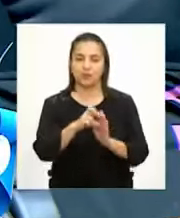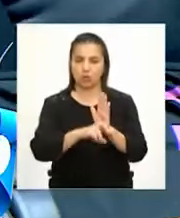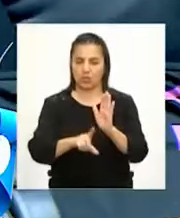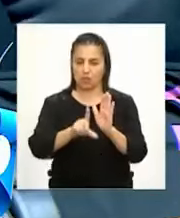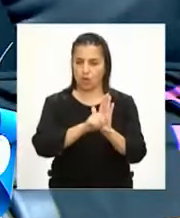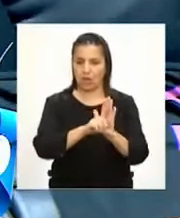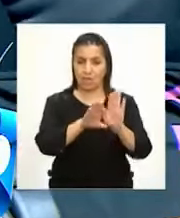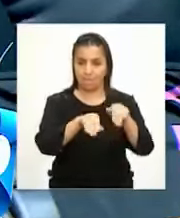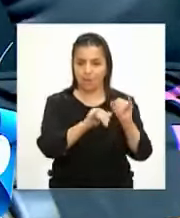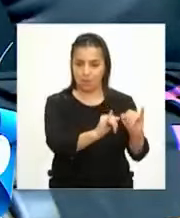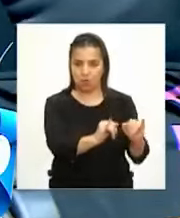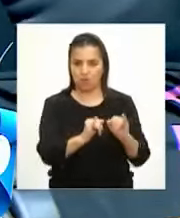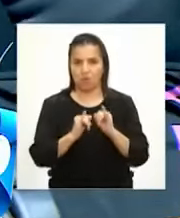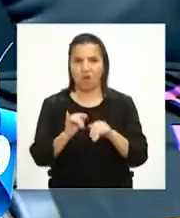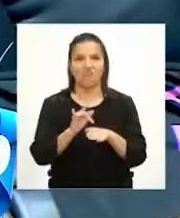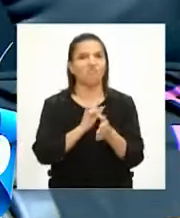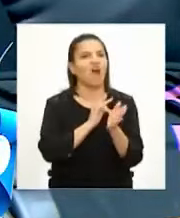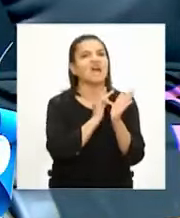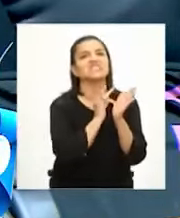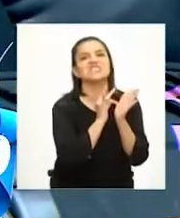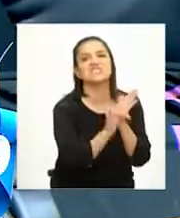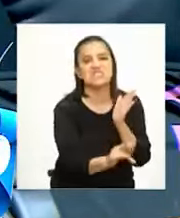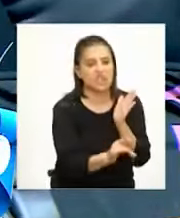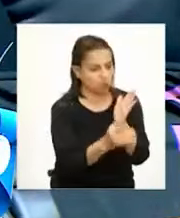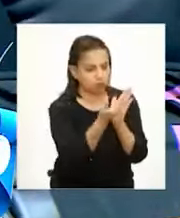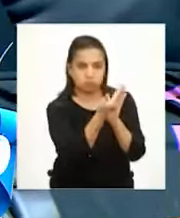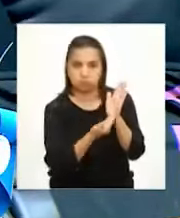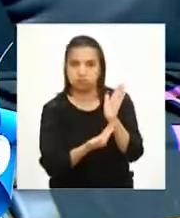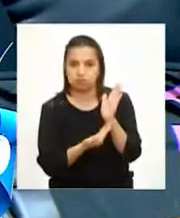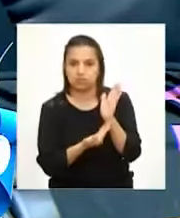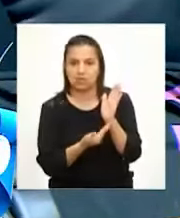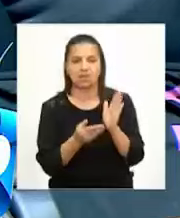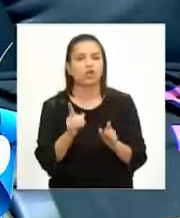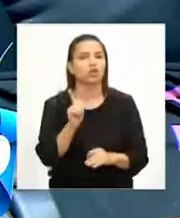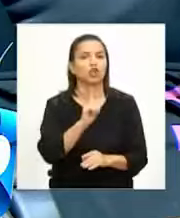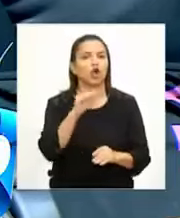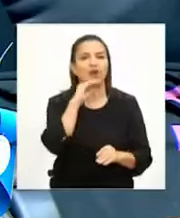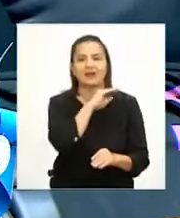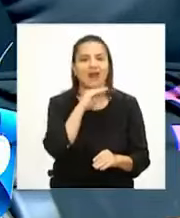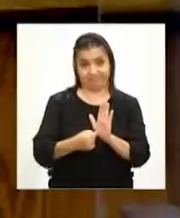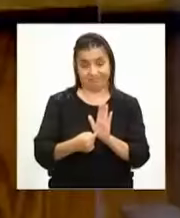informado viene vacío Entonces no se trata de actuar rápido se trata de actuar bien frente al